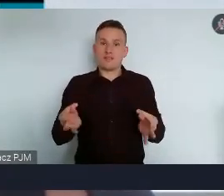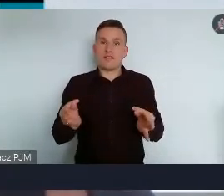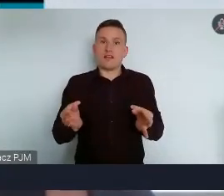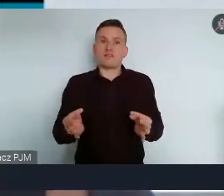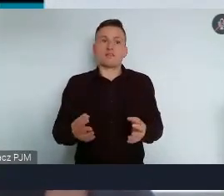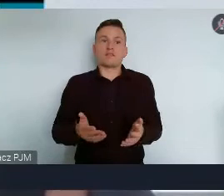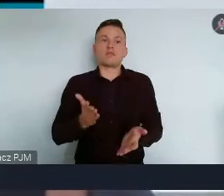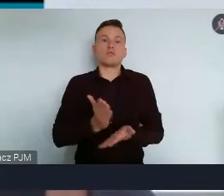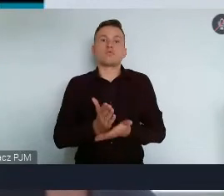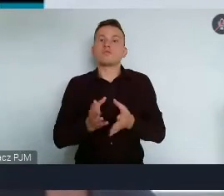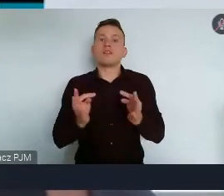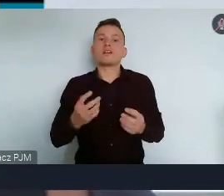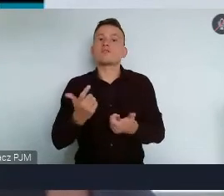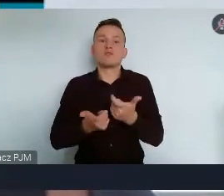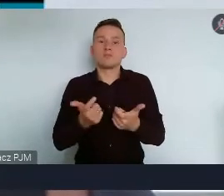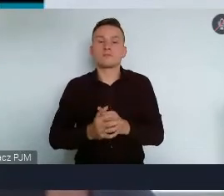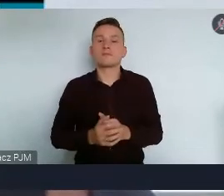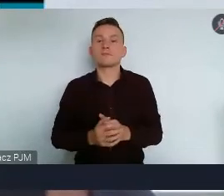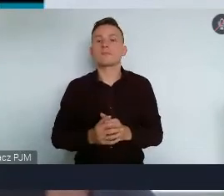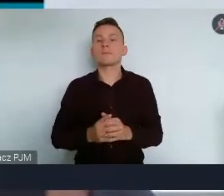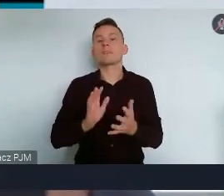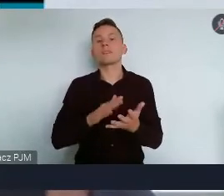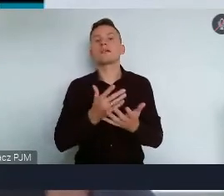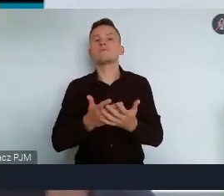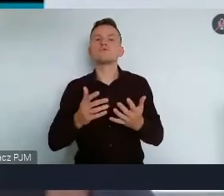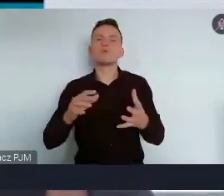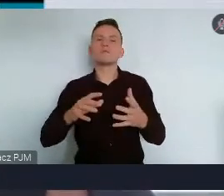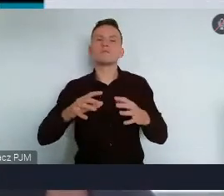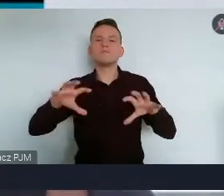to ambicje redukcji emisji gazów cieplarnianych o 55%.